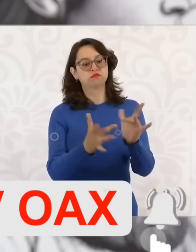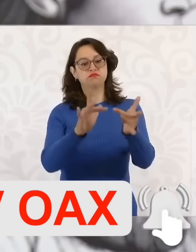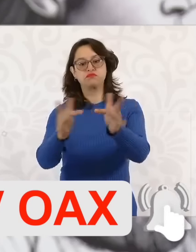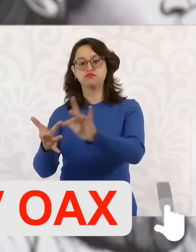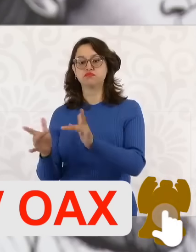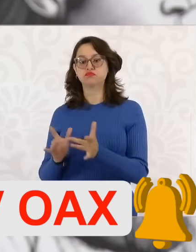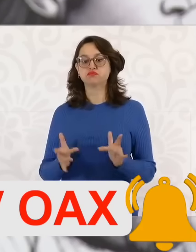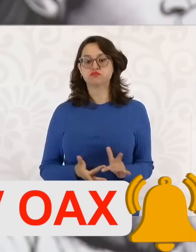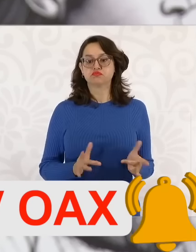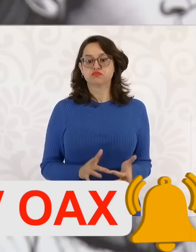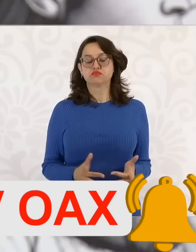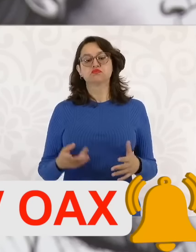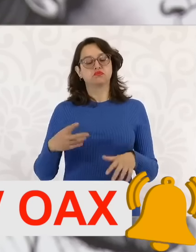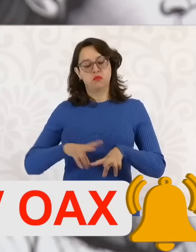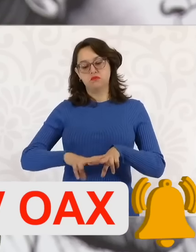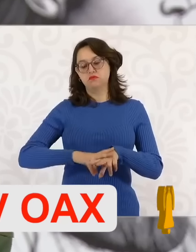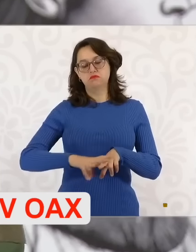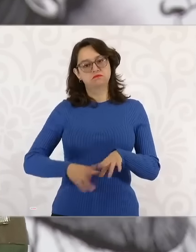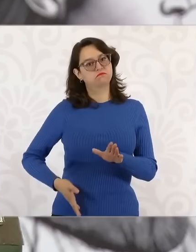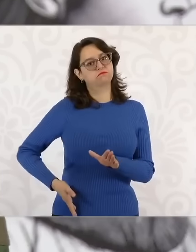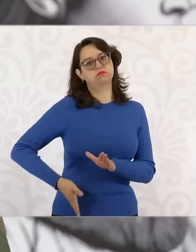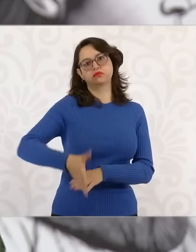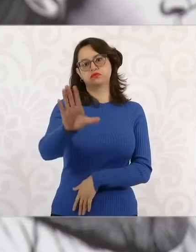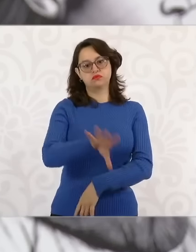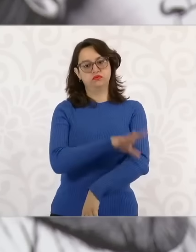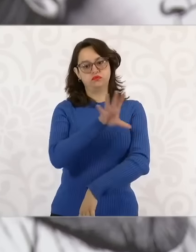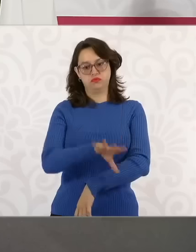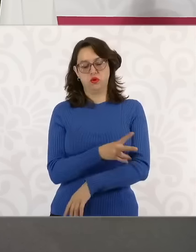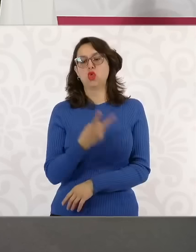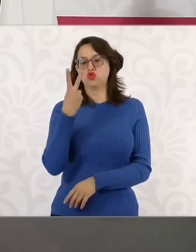la catenia que electrifica la vía. Por eso tenemos dos dos frentes de energización,